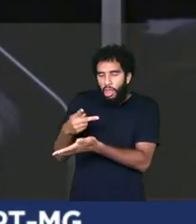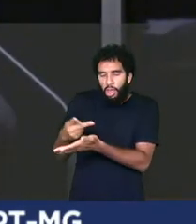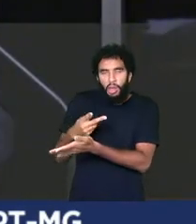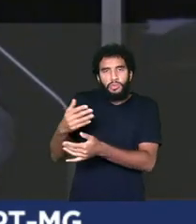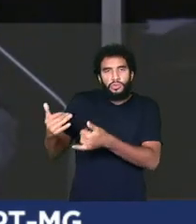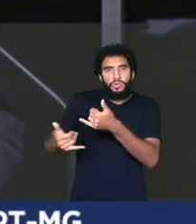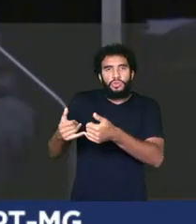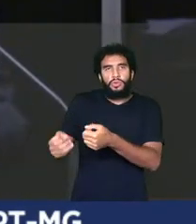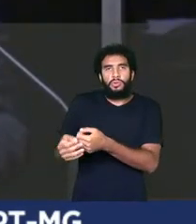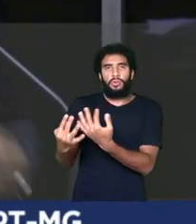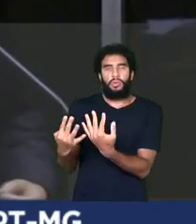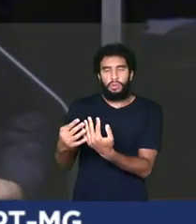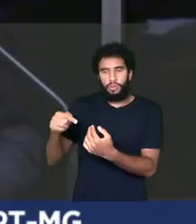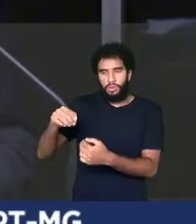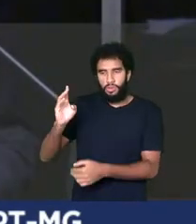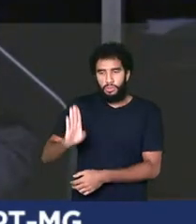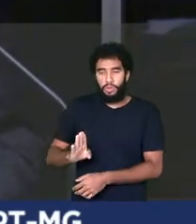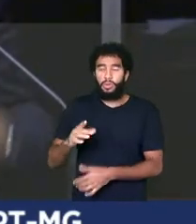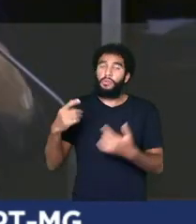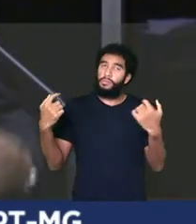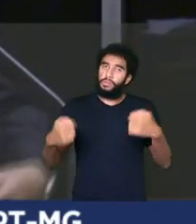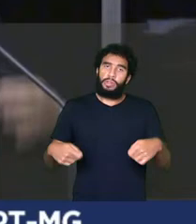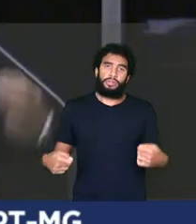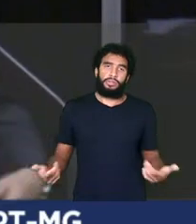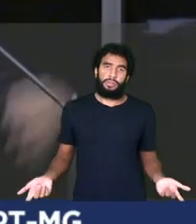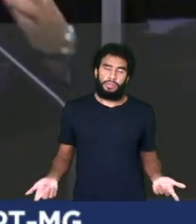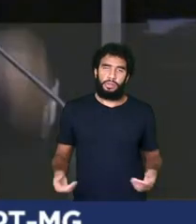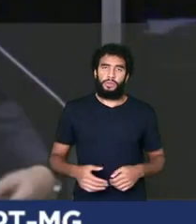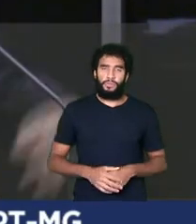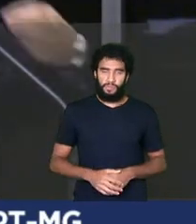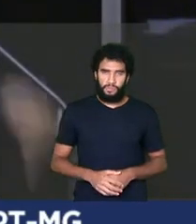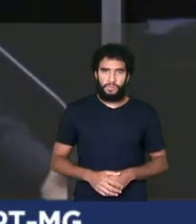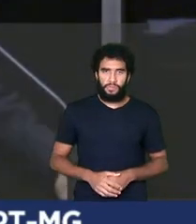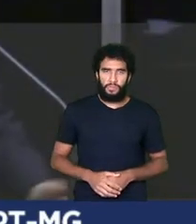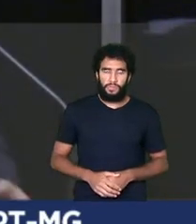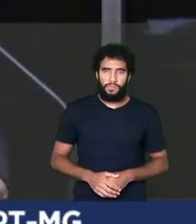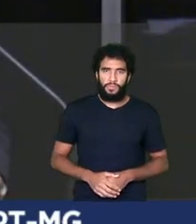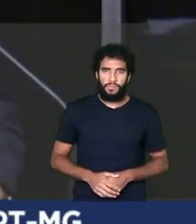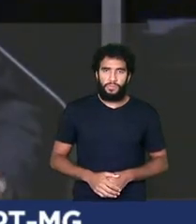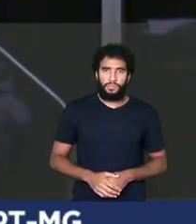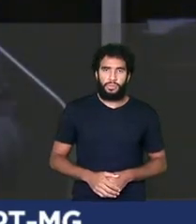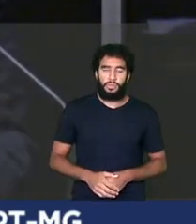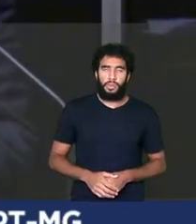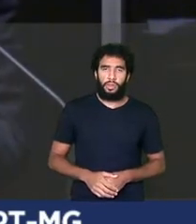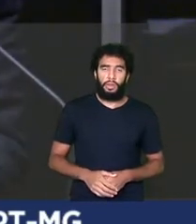PONTOS NEGATIVOS DA JOGATINA NO BRASIL, NÓS PRECISAMOS TER UMA COMPENSAÇÃO, O ESTADO BRASILEIRO PRECISA SER